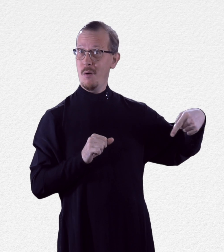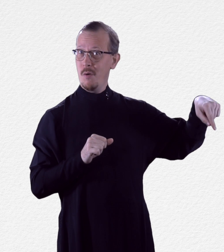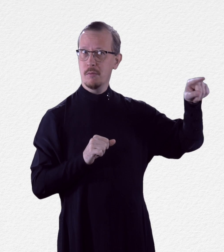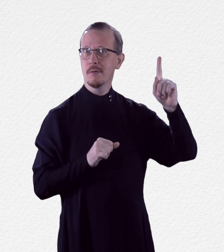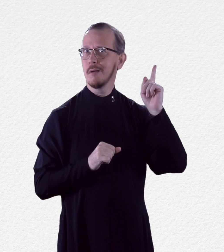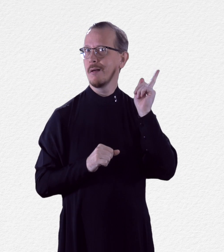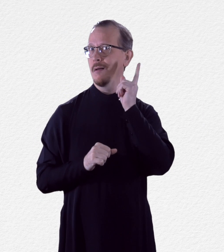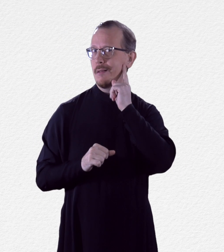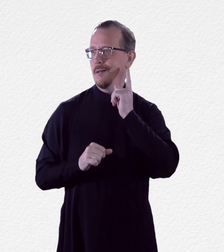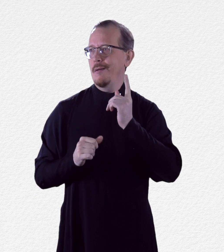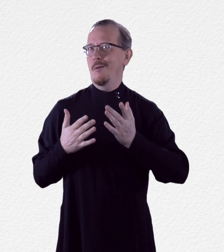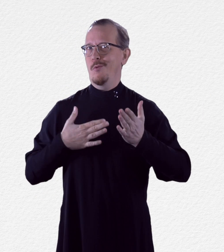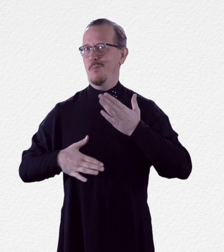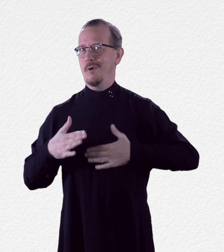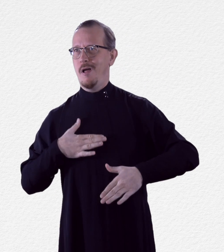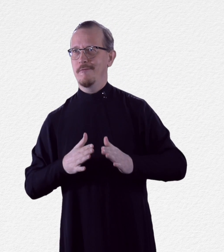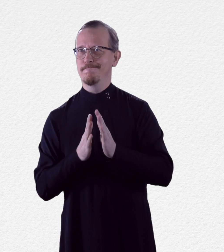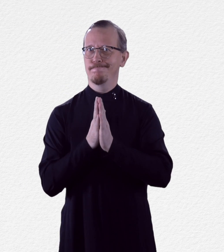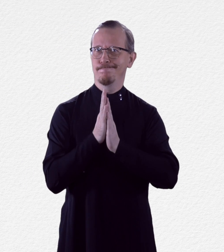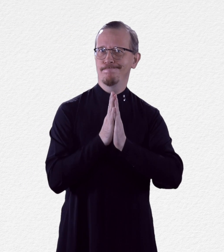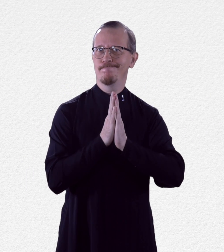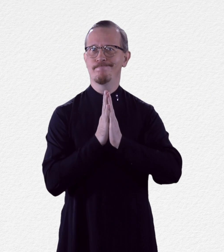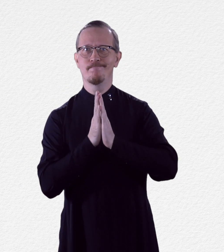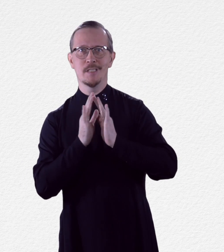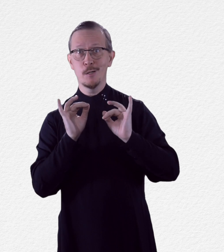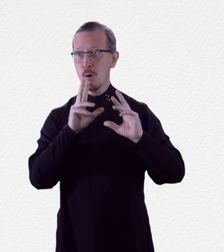Услышав, они обрадовались